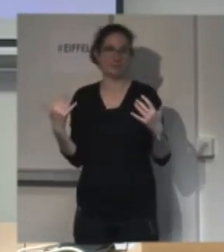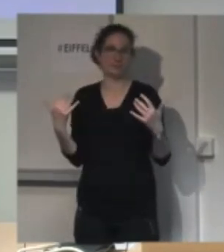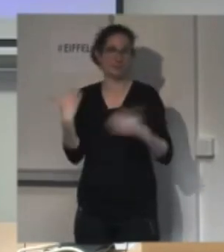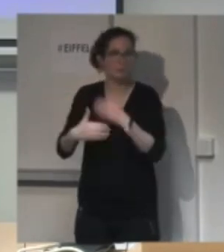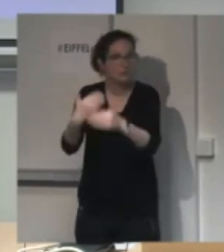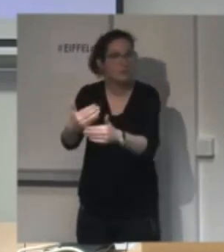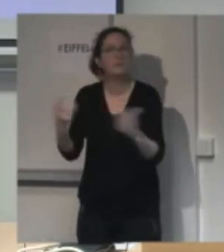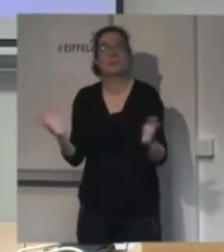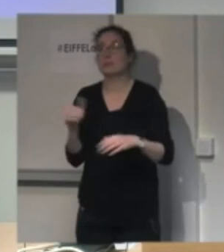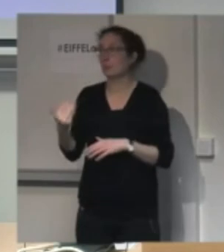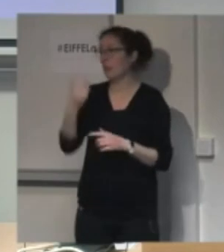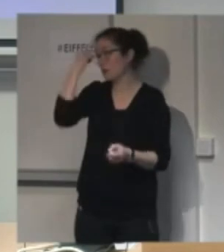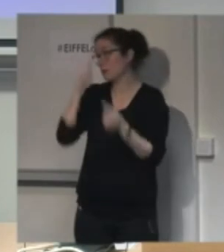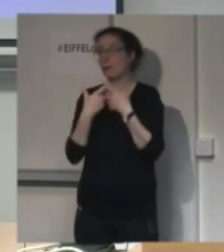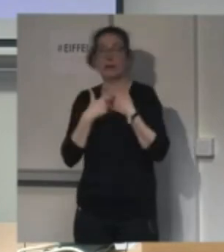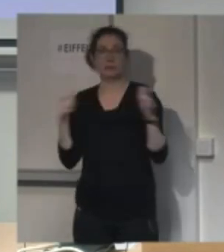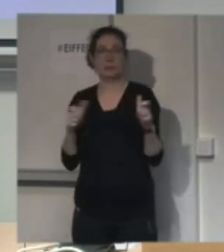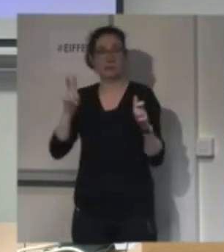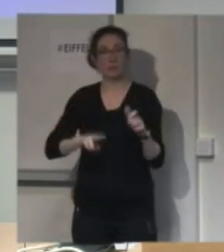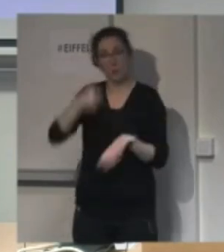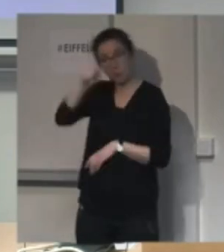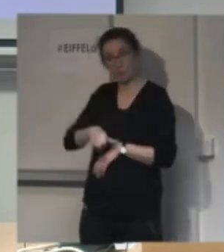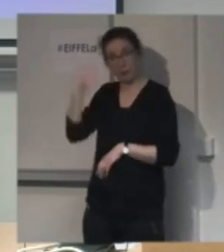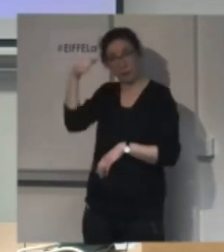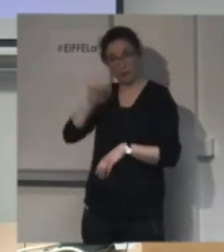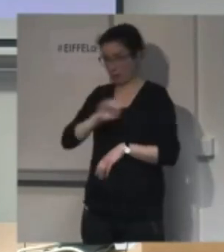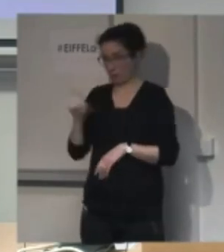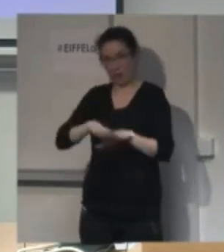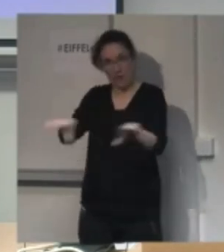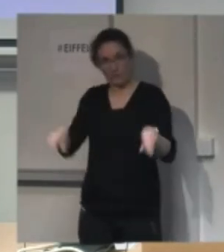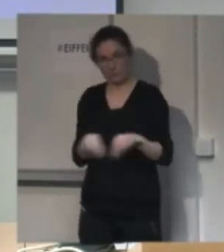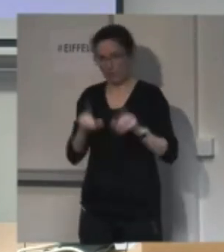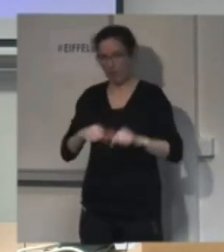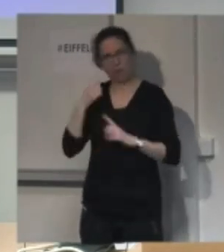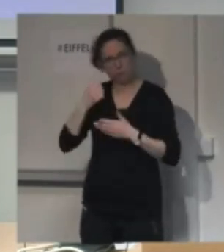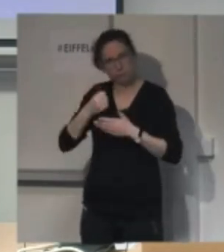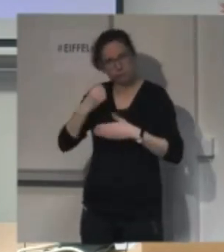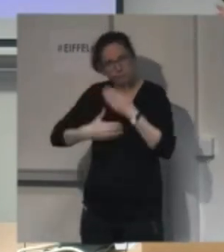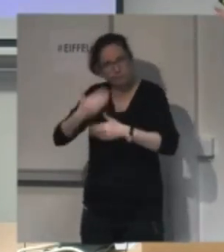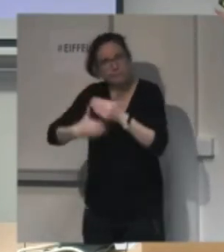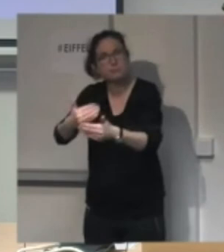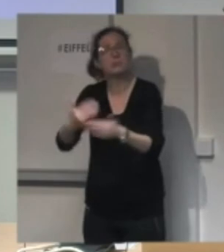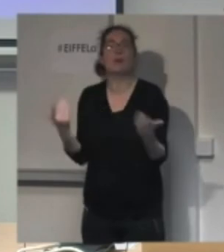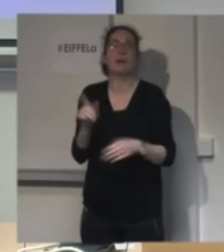quand vous voyez cette complexité, est vraiment un travail d'équipe. Quand je dis "équipe", c'est évidemment avec FUN,